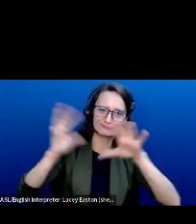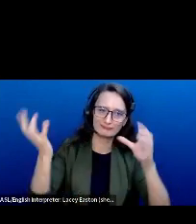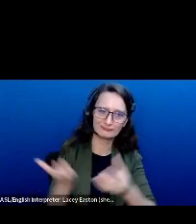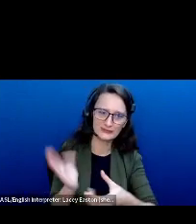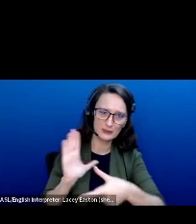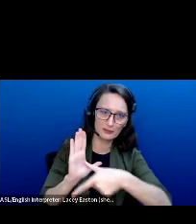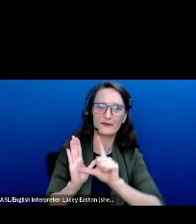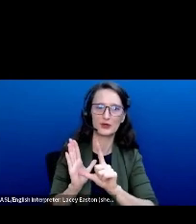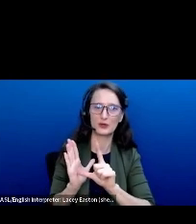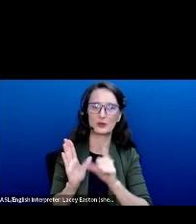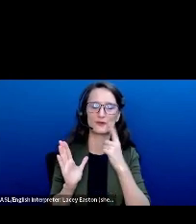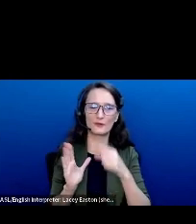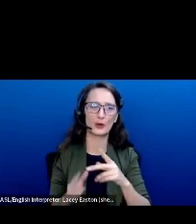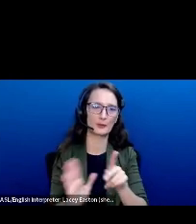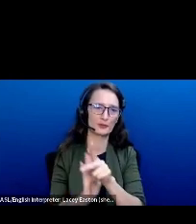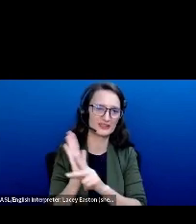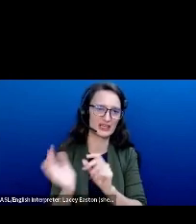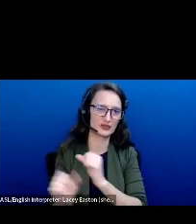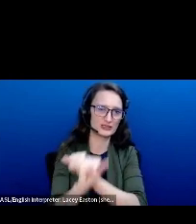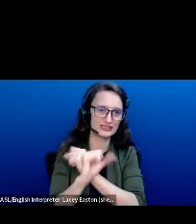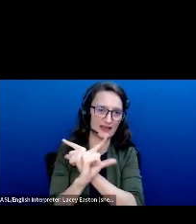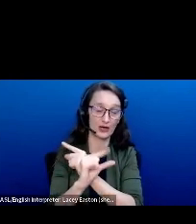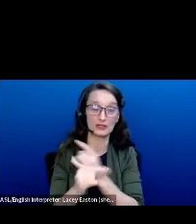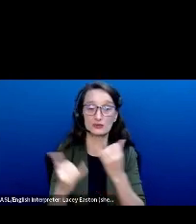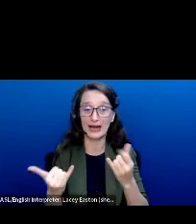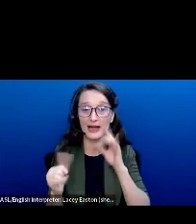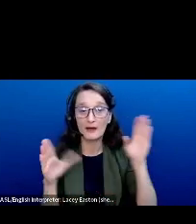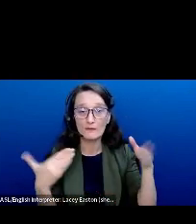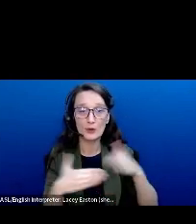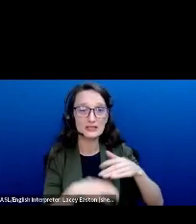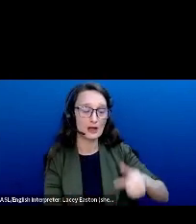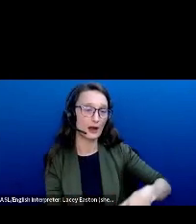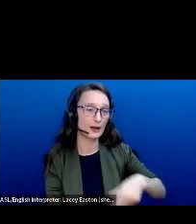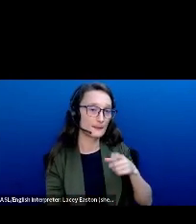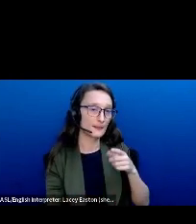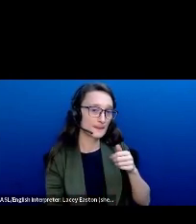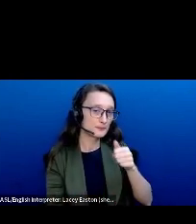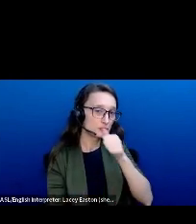en la ubicación en escuelas privadas, escuelas especiales estatales, disciplina estudiantil y